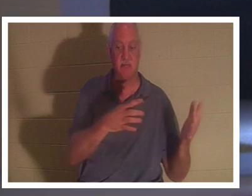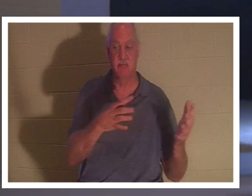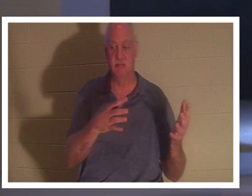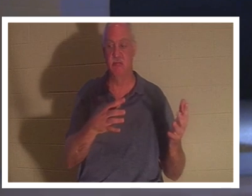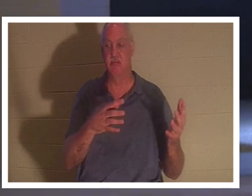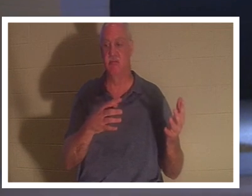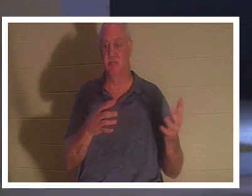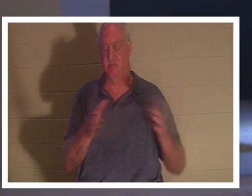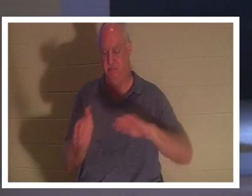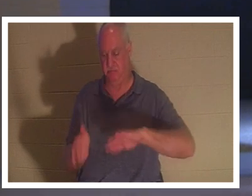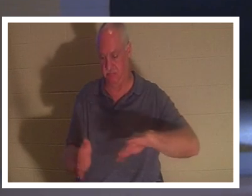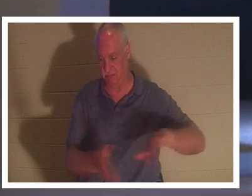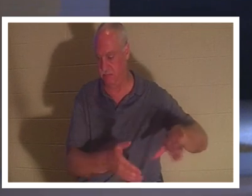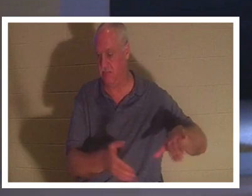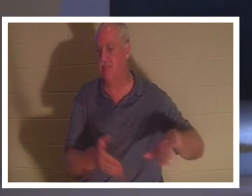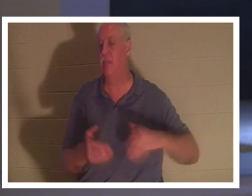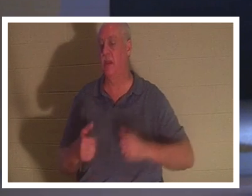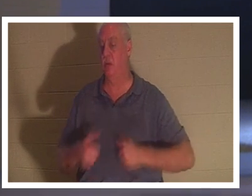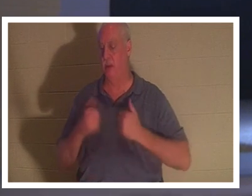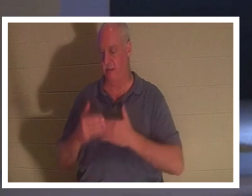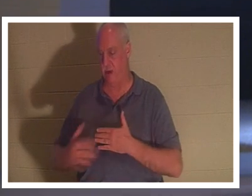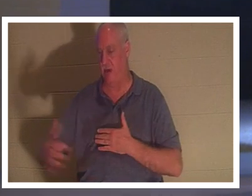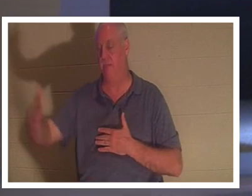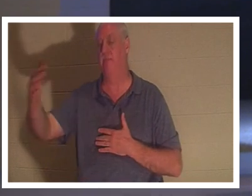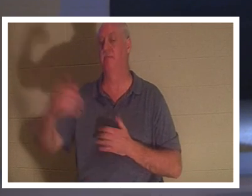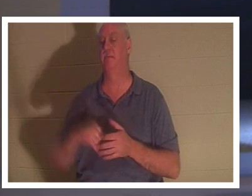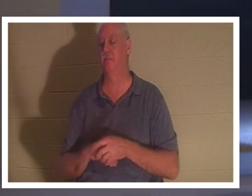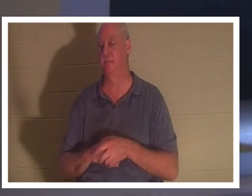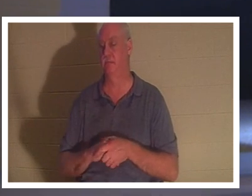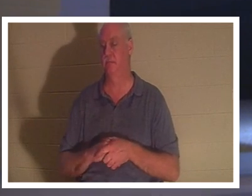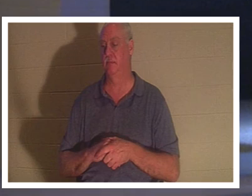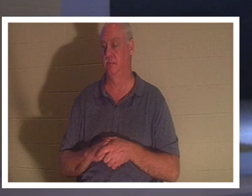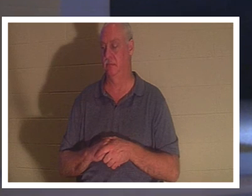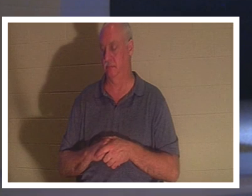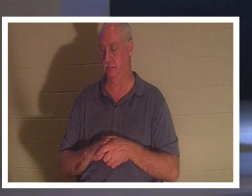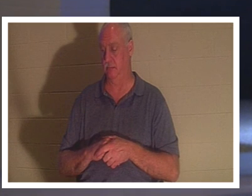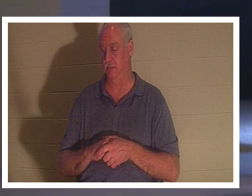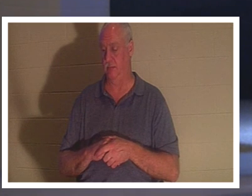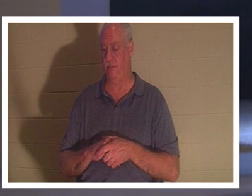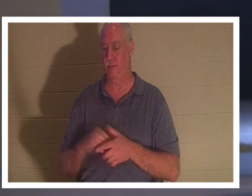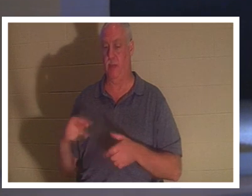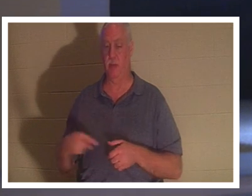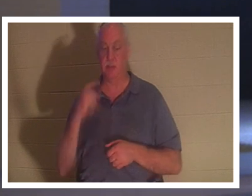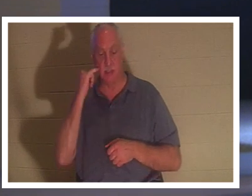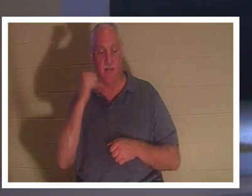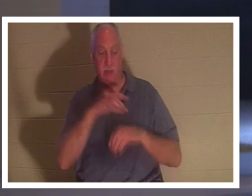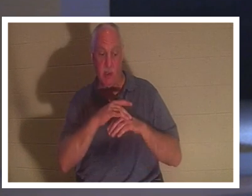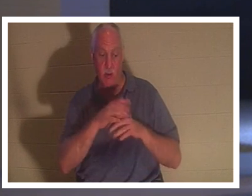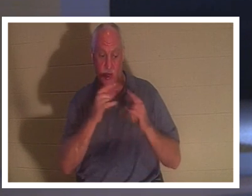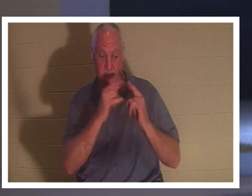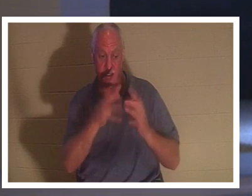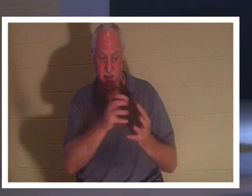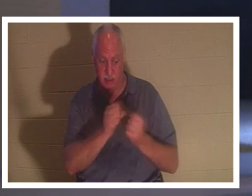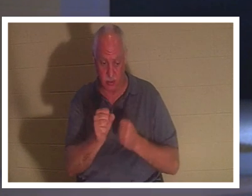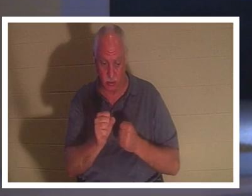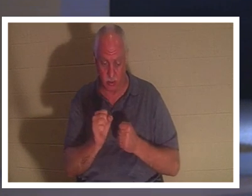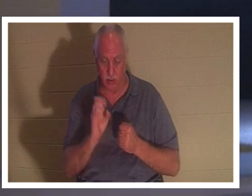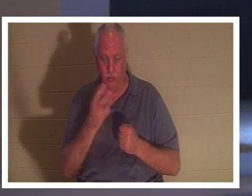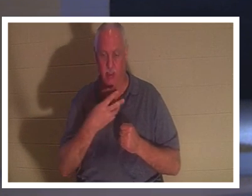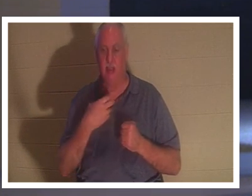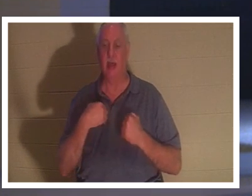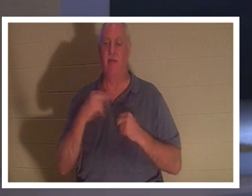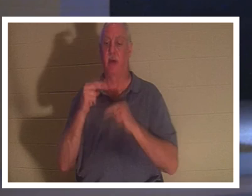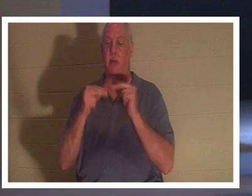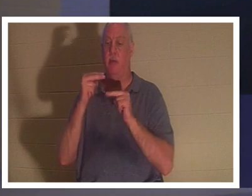然后继续前行。他说：“如果我们居住的这个地上的帐篷被毁了，我们还有上帝所赐的建筑物。”